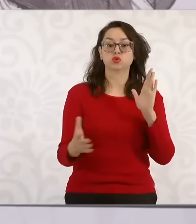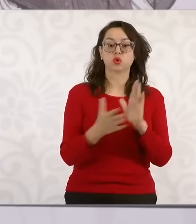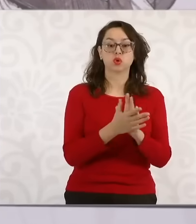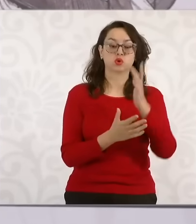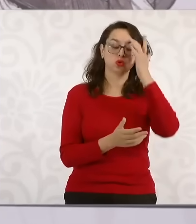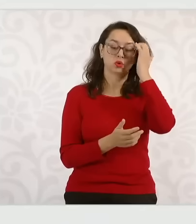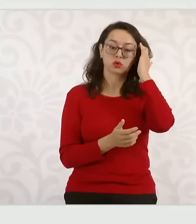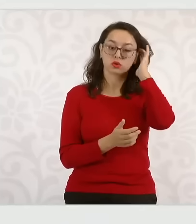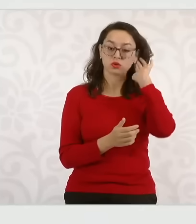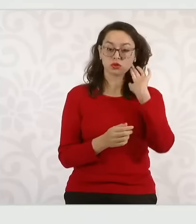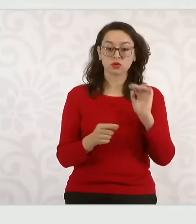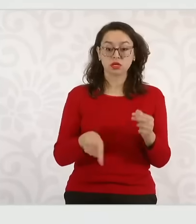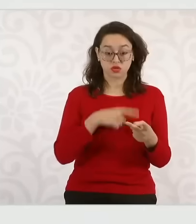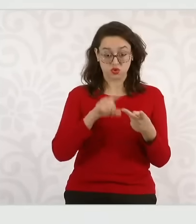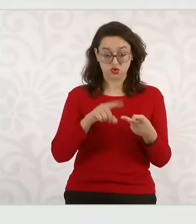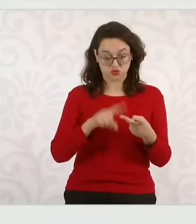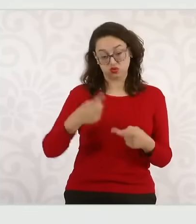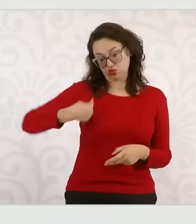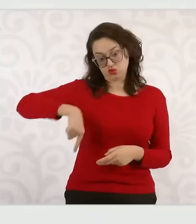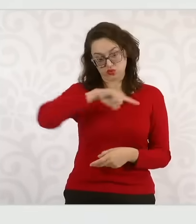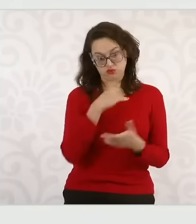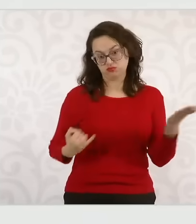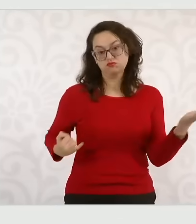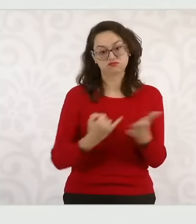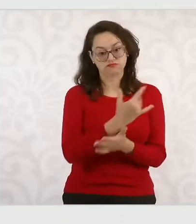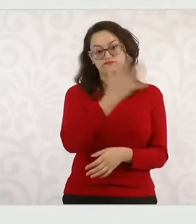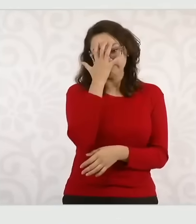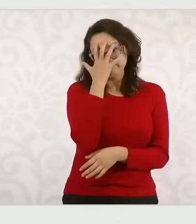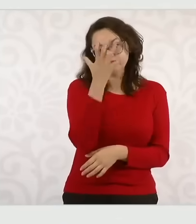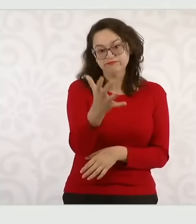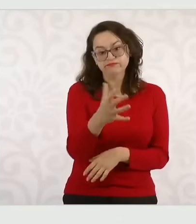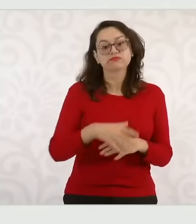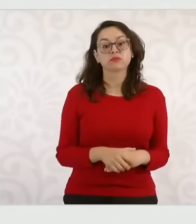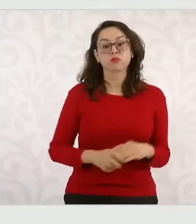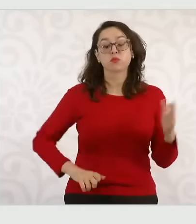porque es nuestra convicción. Entonces, todos los programas de bienestar tienen garantizados